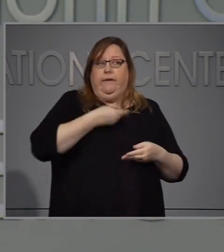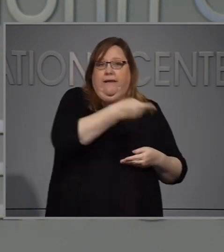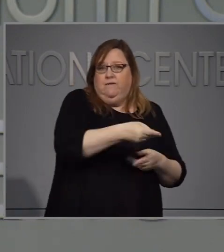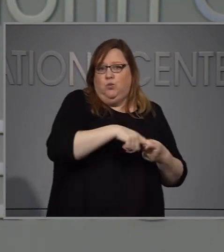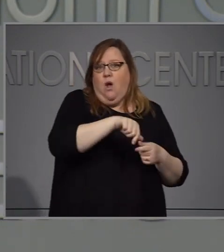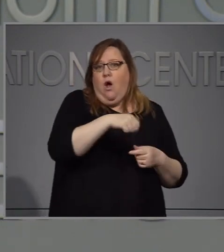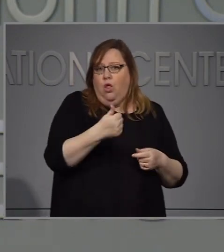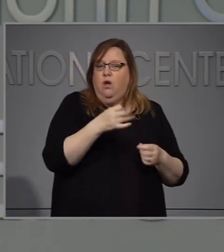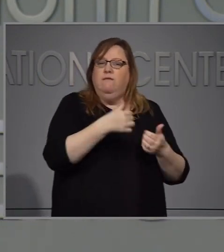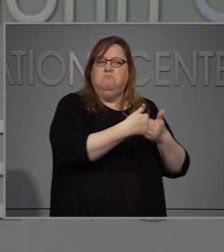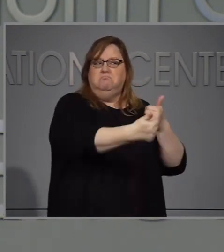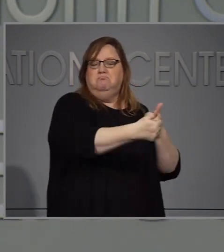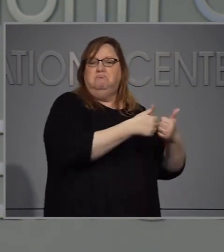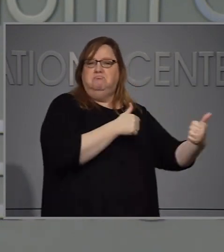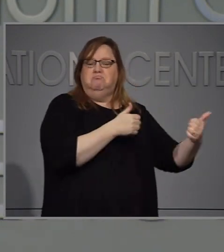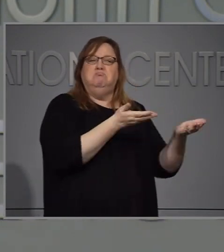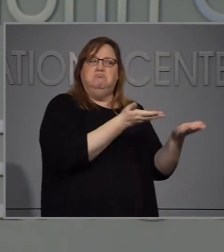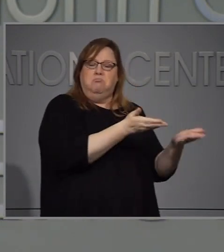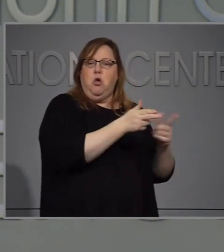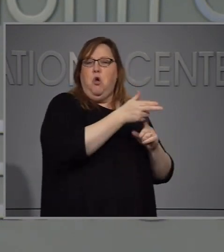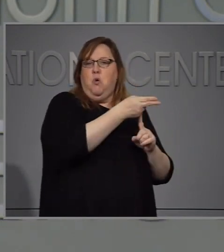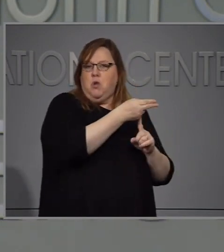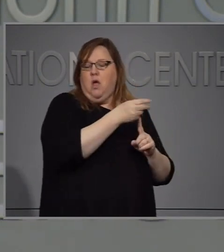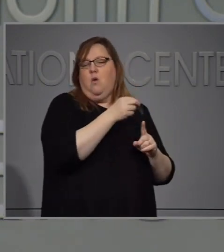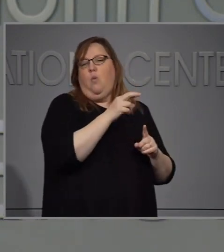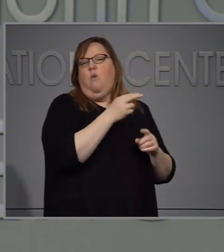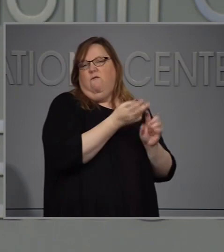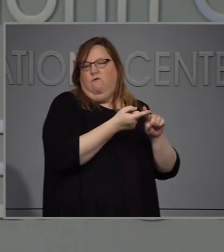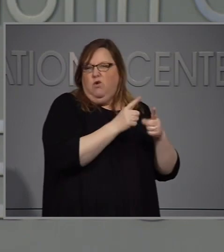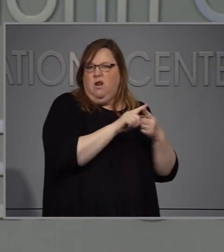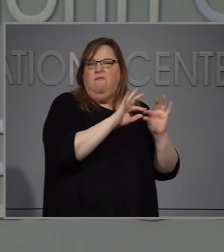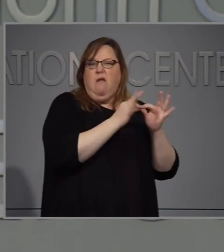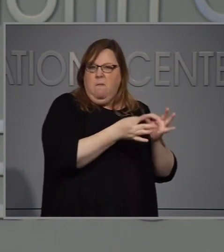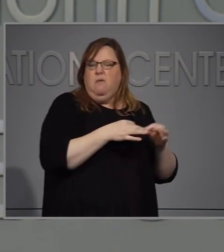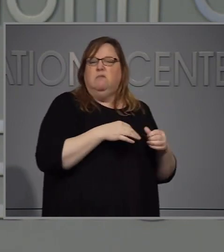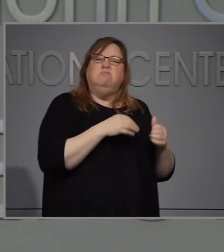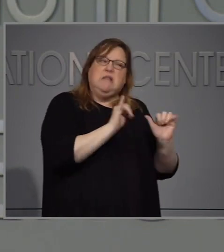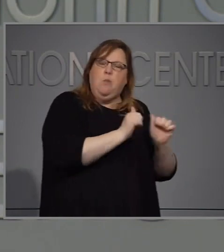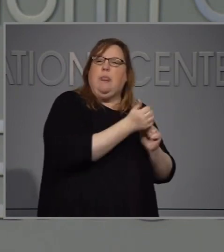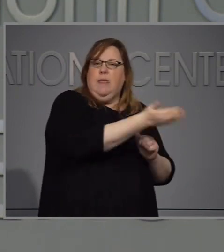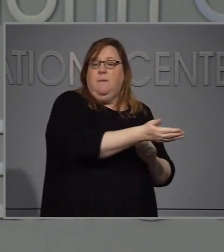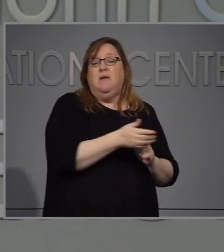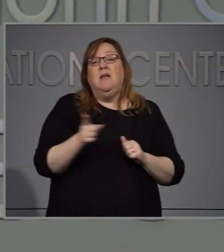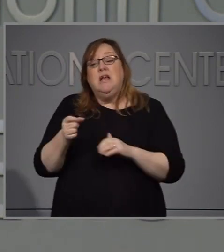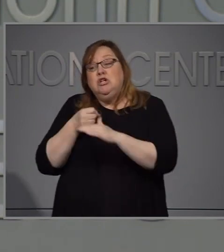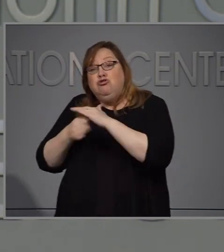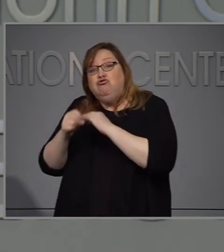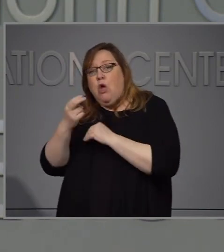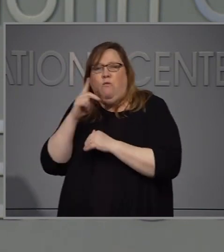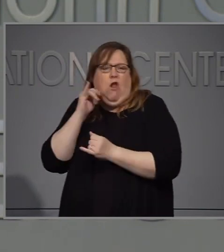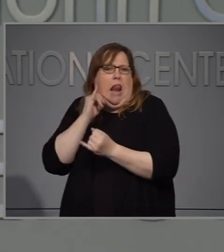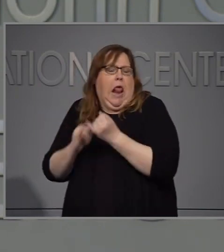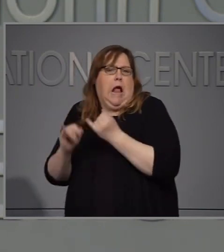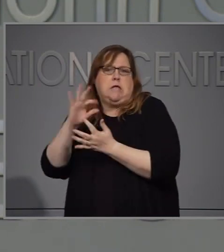para reducir la propagación del virus. Los refugios estarán disponibles y no tiene usted